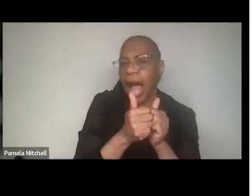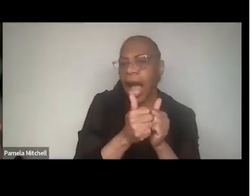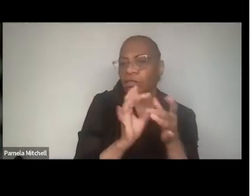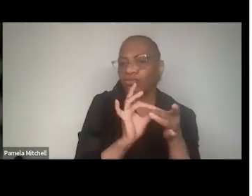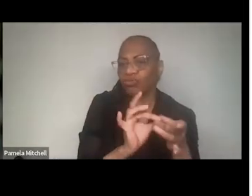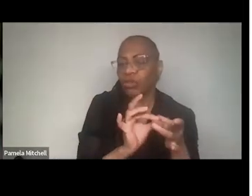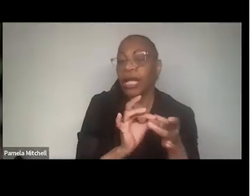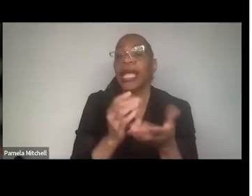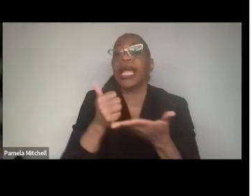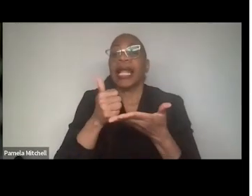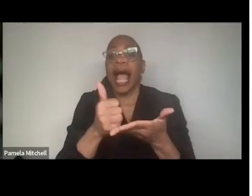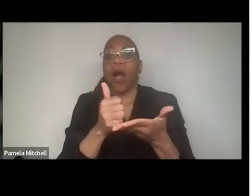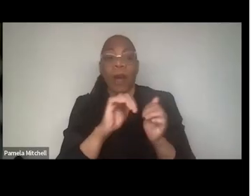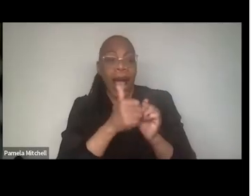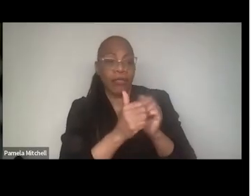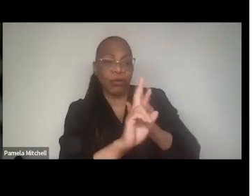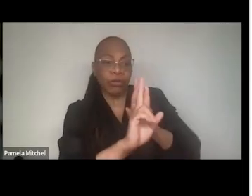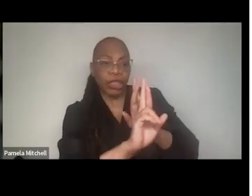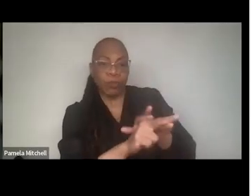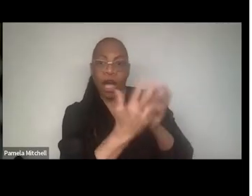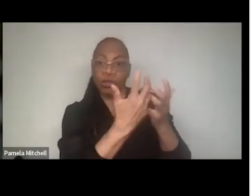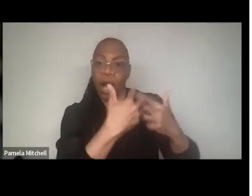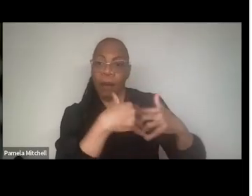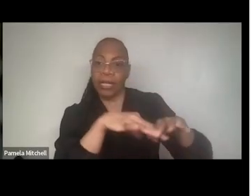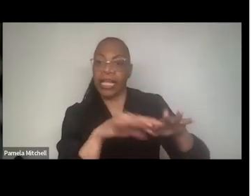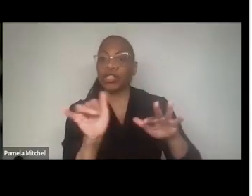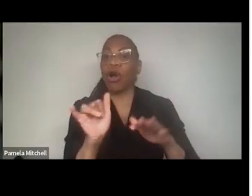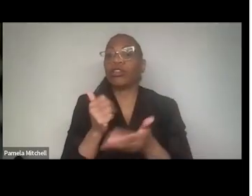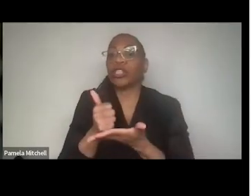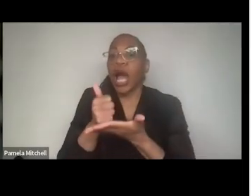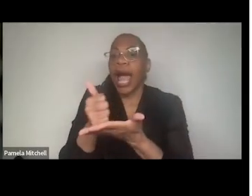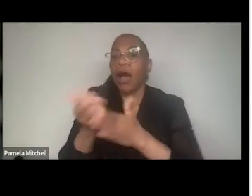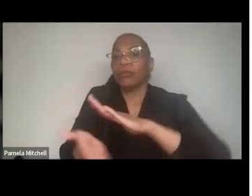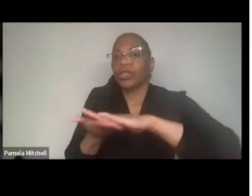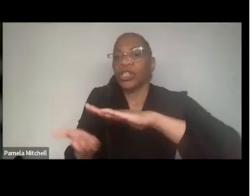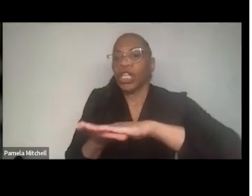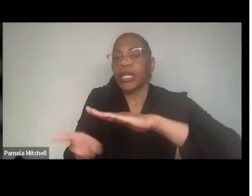que pueden responder a las adaptaciones, pero que también podemos ayudar a resolver problemas con estrategias adicionales